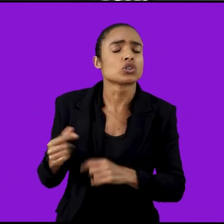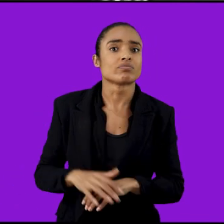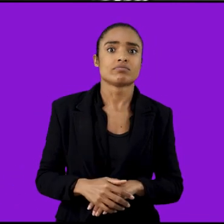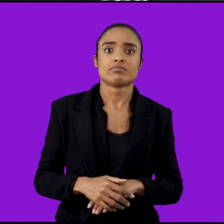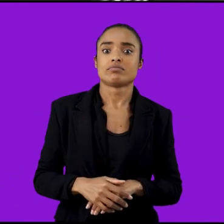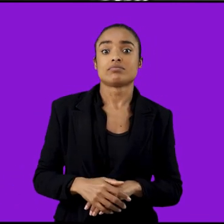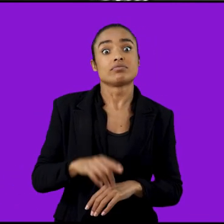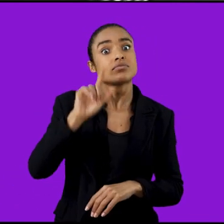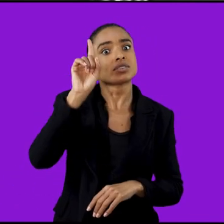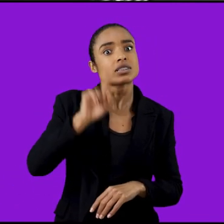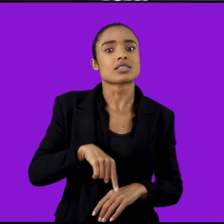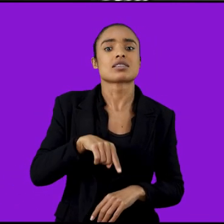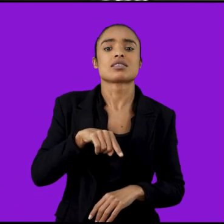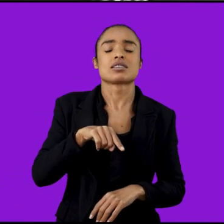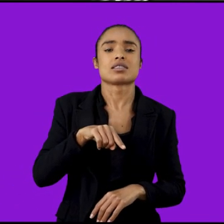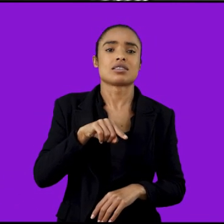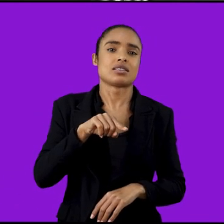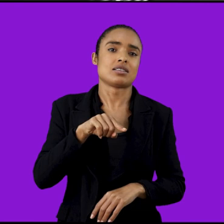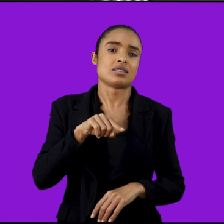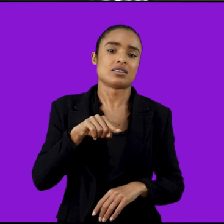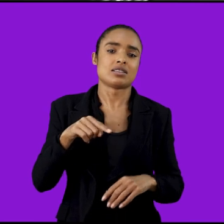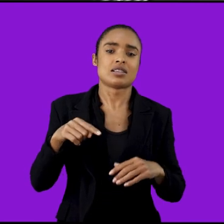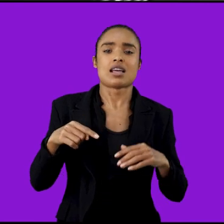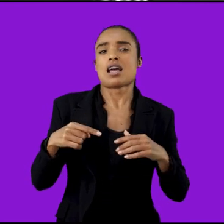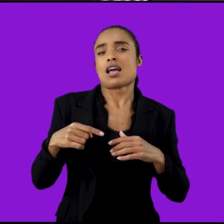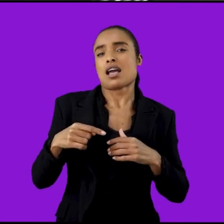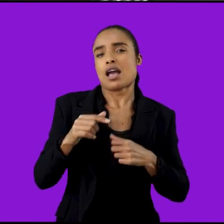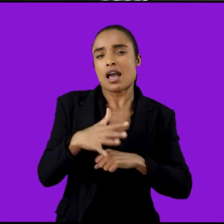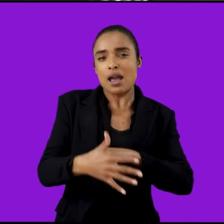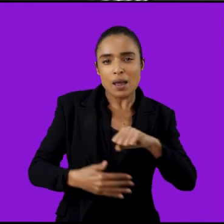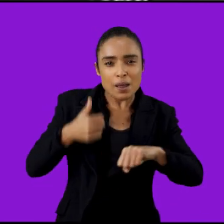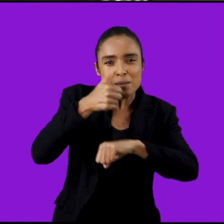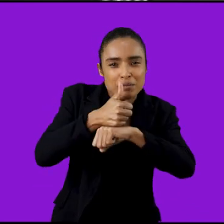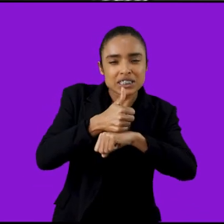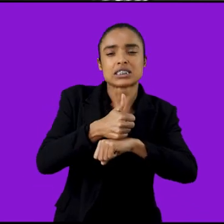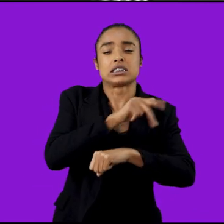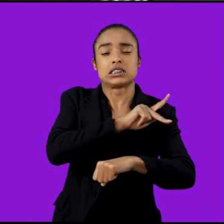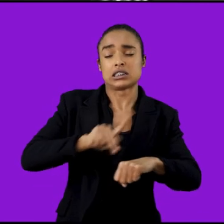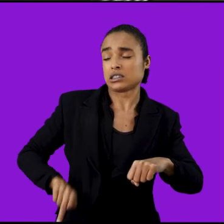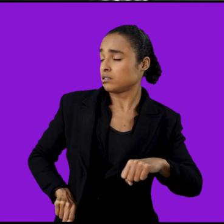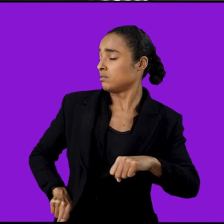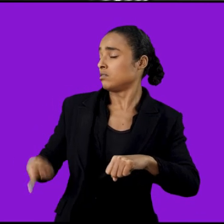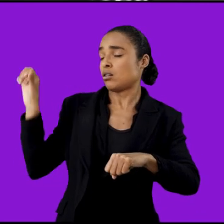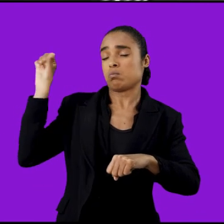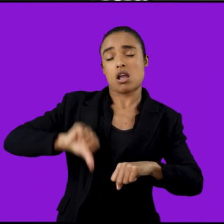Foi quando caiu a Presidenta. Foi quando. Foi tudo, o declínio da economia, politico,